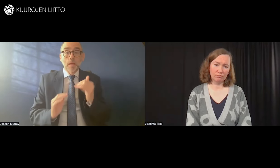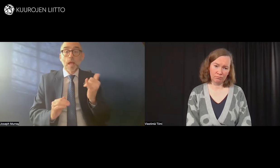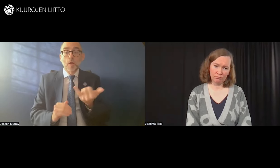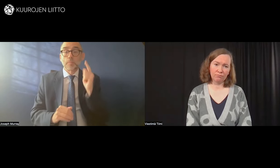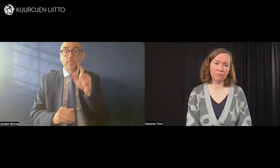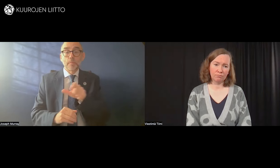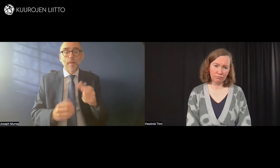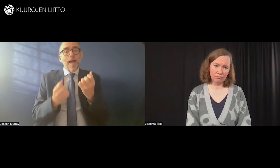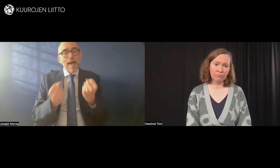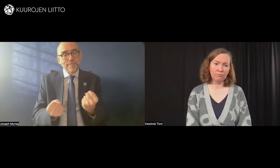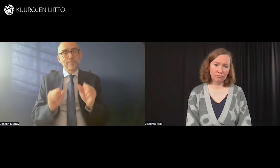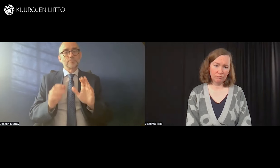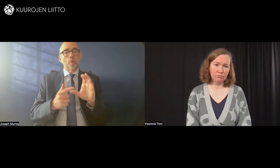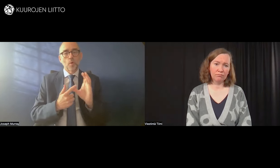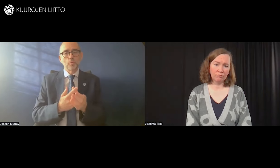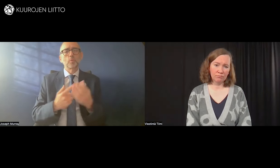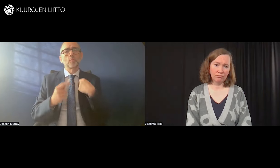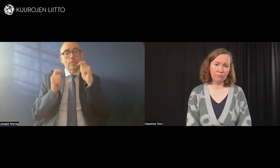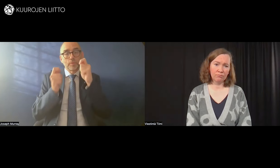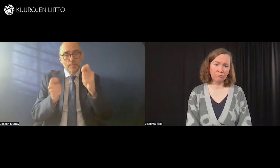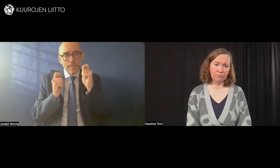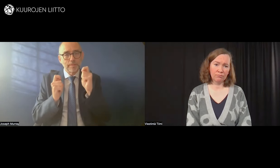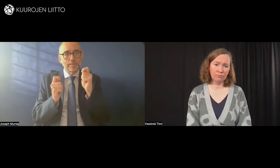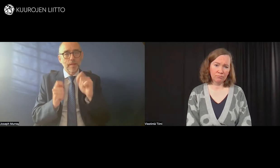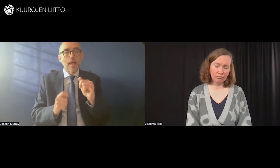Kuuroilla arabeilla on oma kulttuurinsa, jota on kunnioitettava.